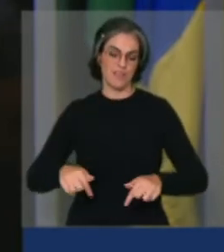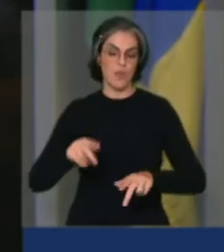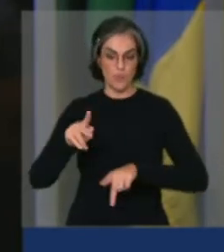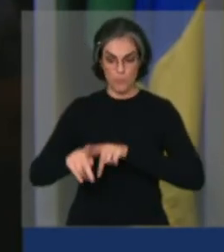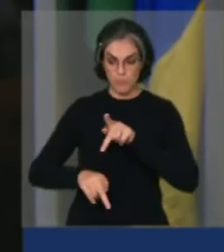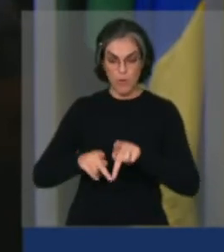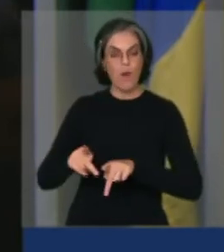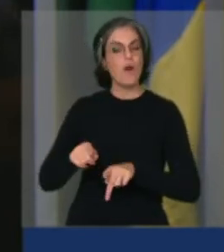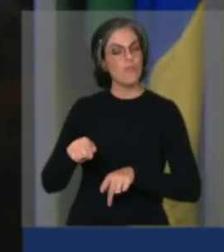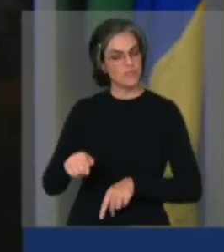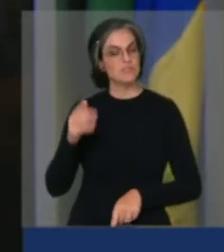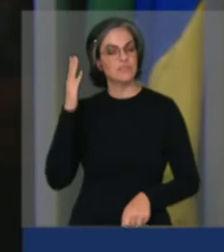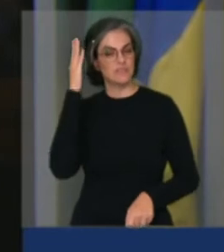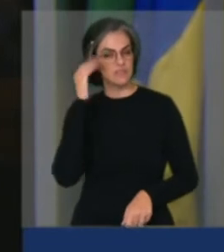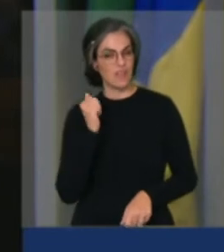MARANHÃO, SABERA DAR A RESPOSTA PARA QUEM TRABALHA